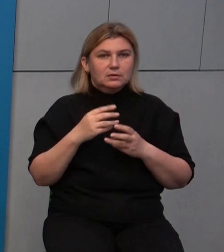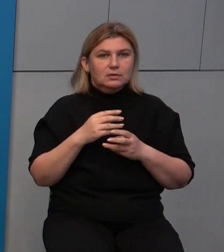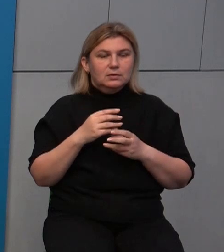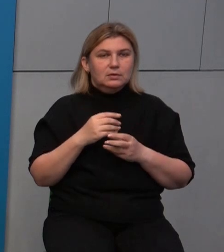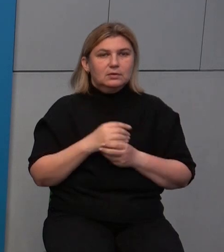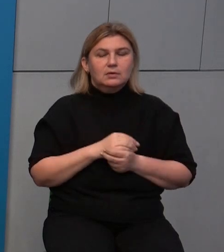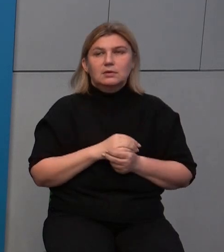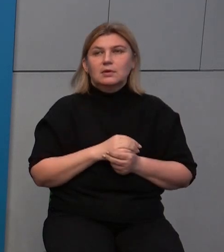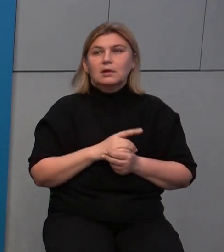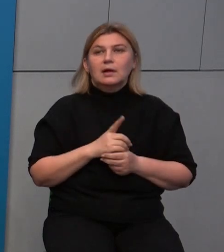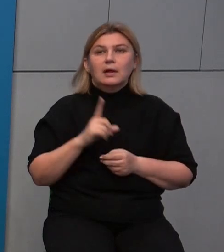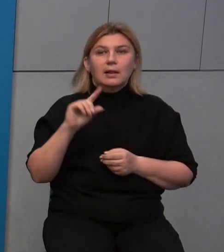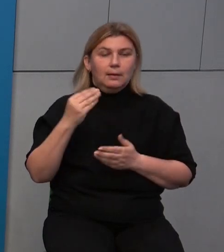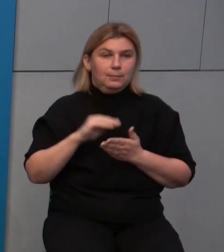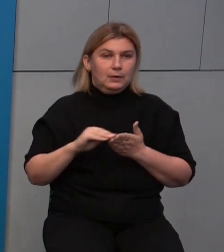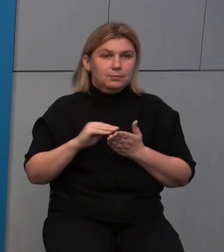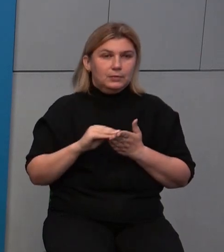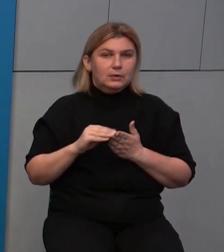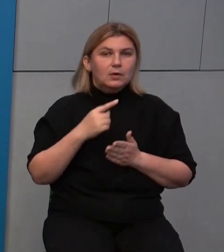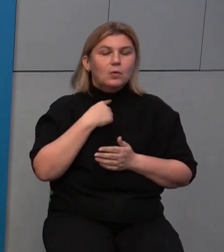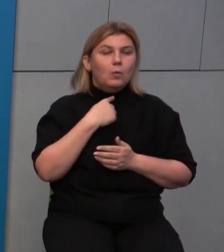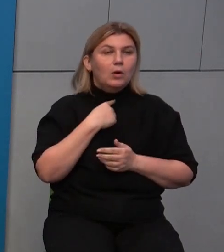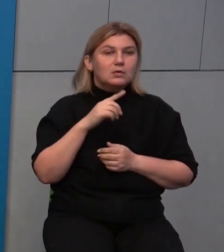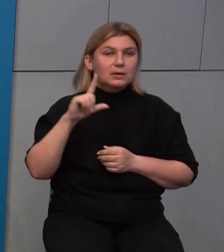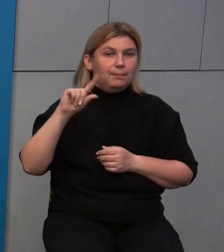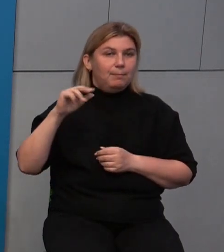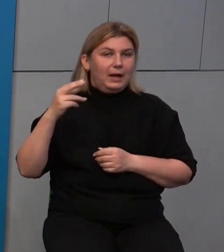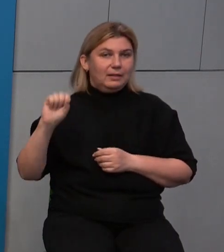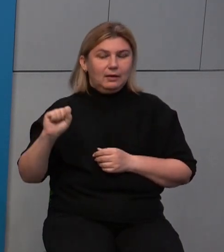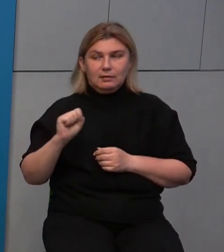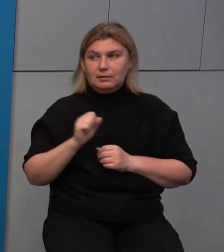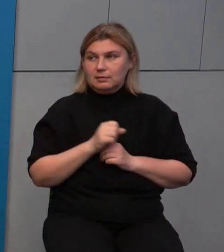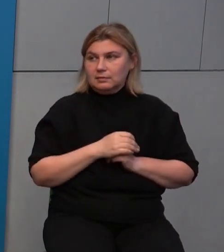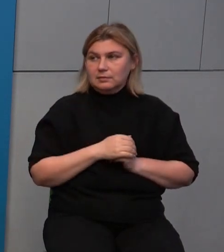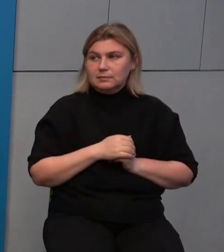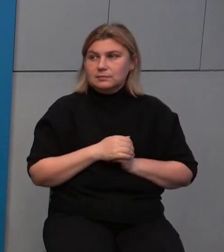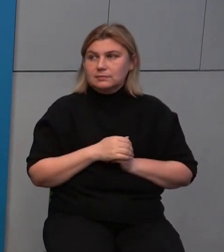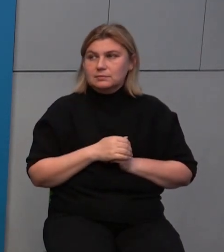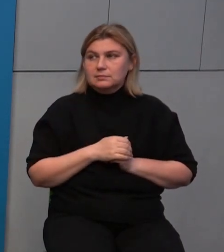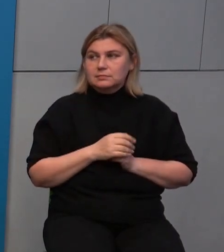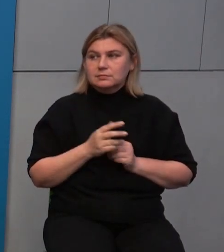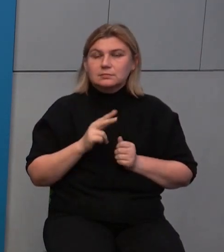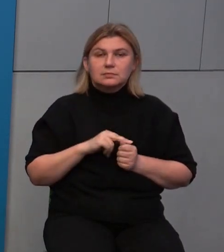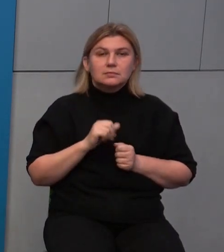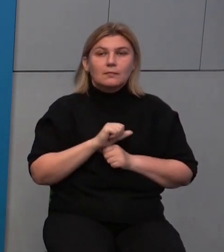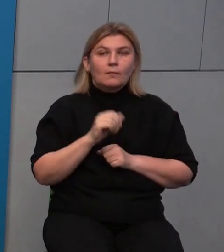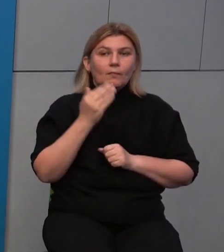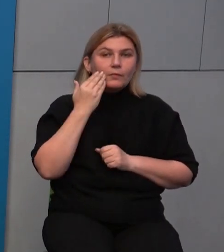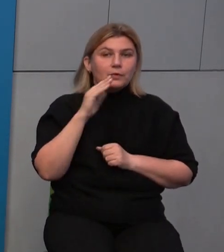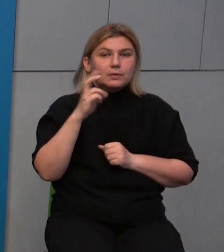I Lem pisząc "Głos Pana", który jest według mnie takim bardzo ciekawym przykładem